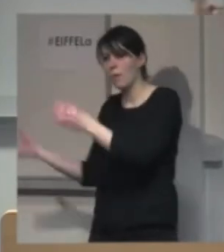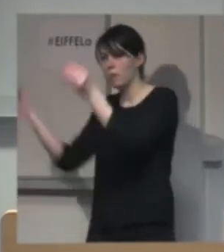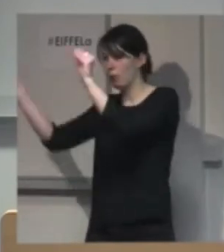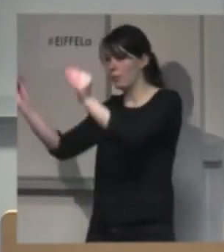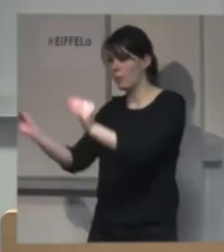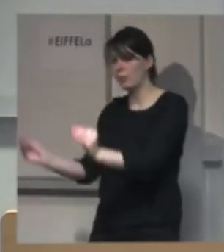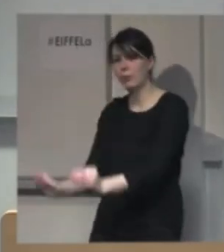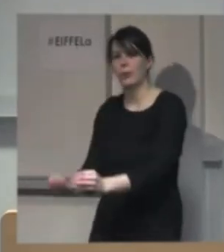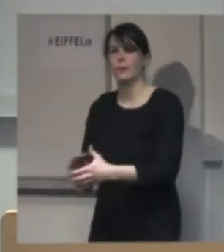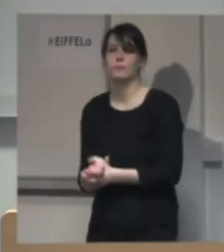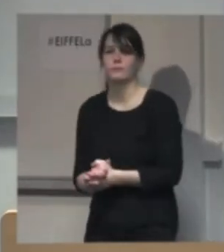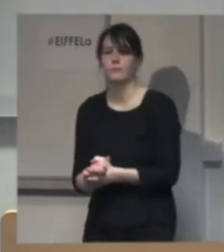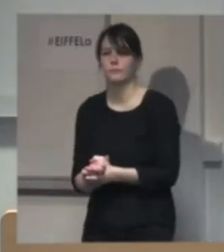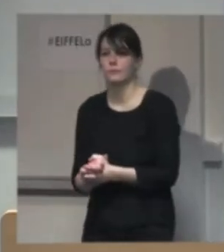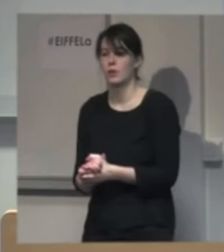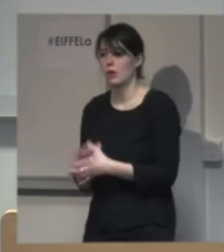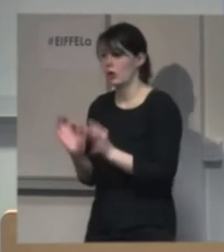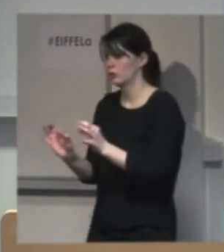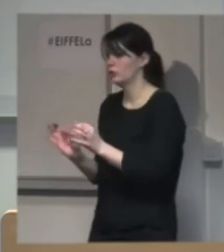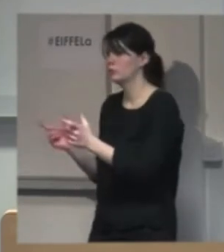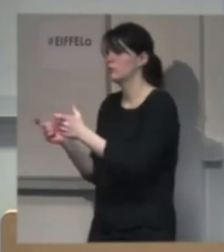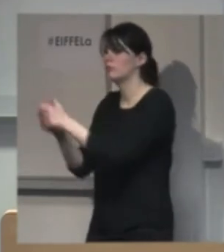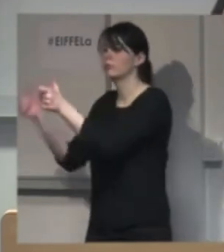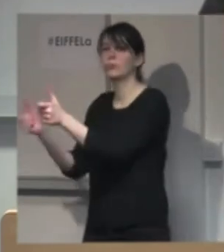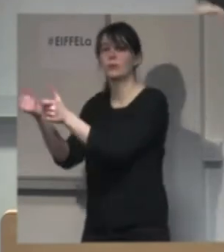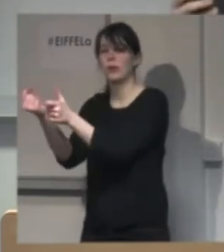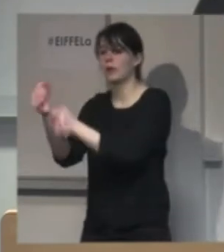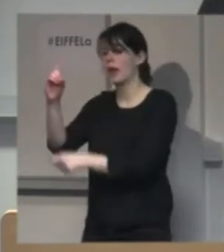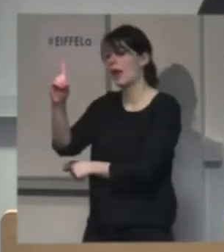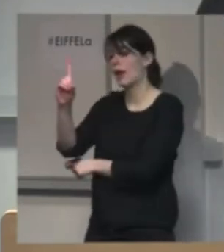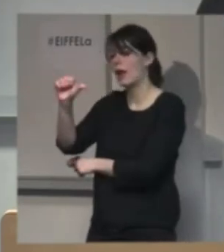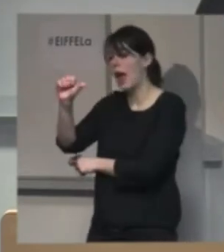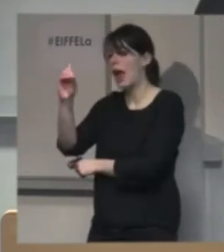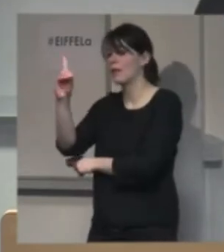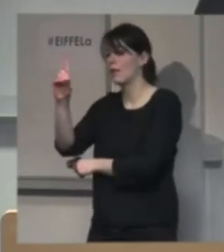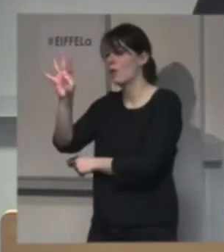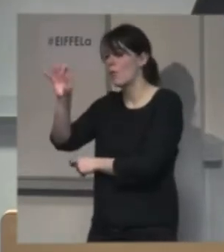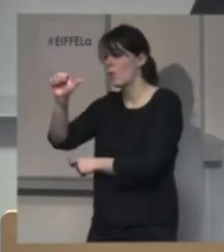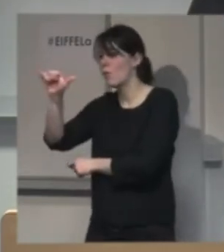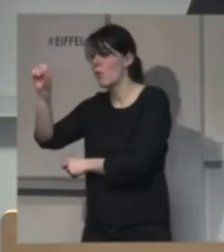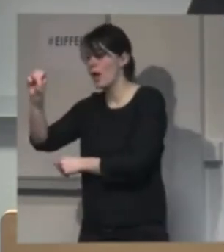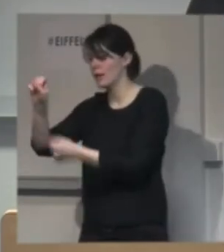notamment pour Adways et Glowbl. Donc ça, on a la main dessus, on peut faire des choses facilement.